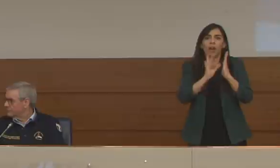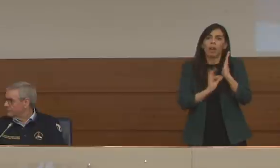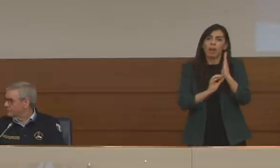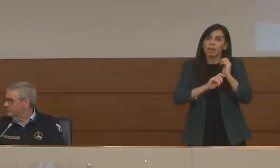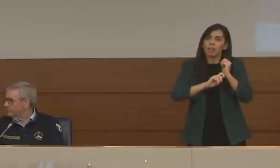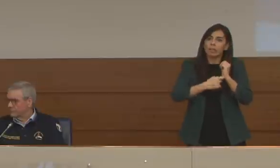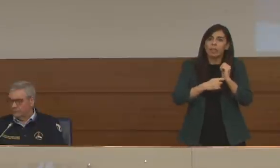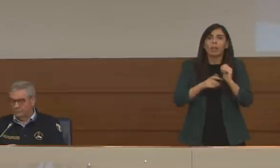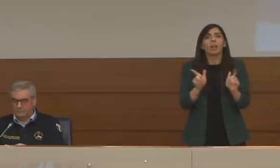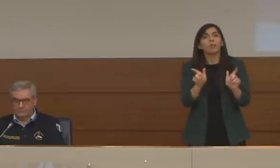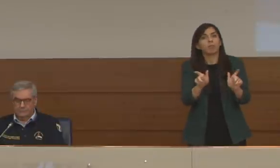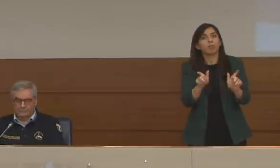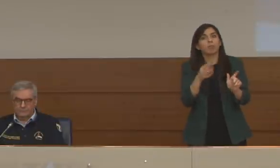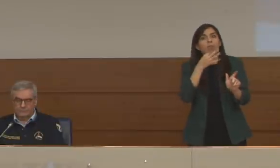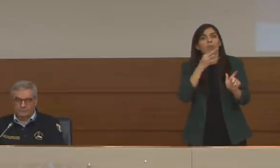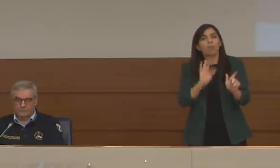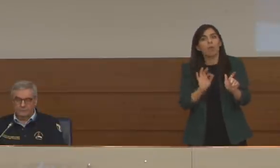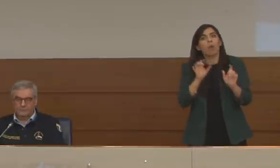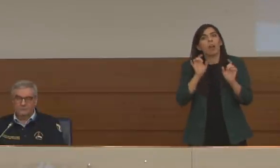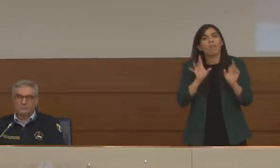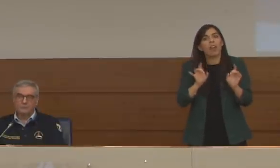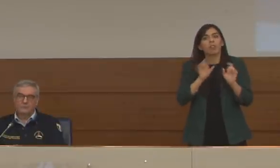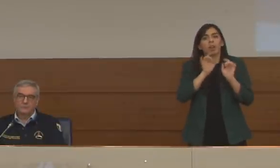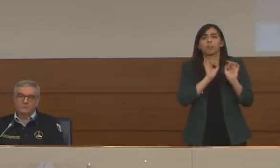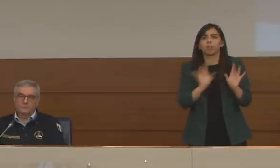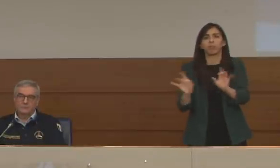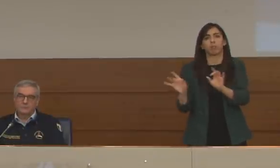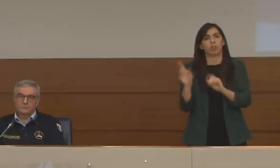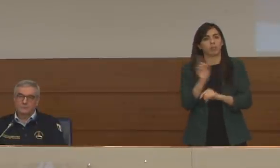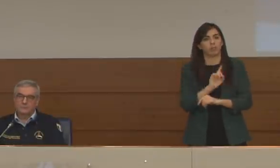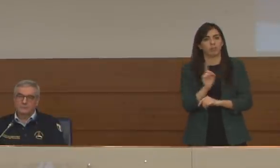diffusione dell'infezione virale.